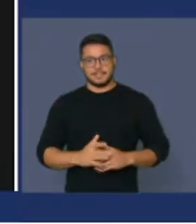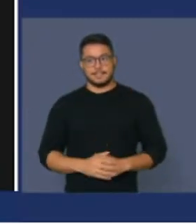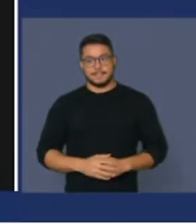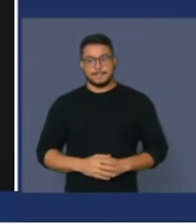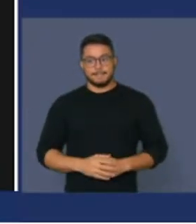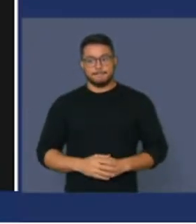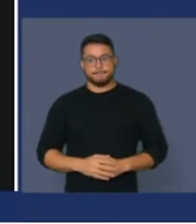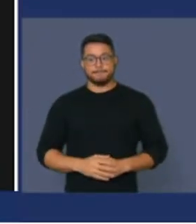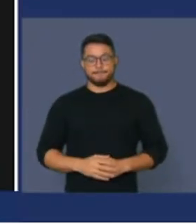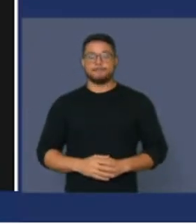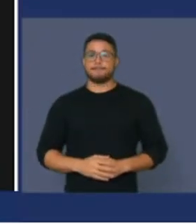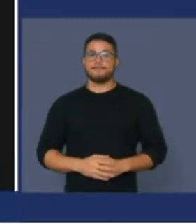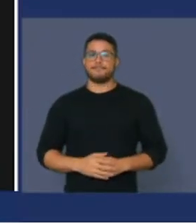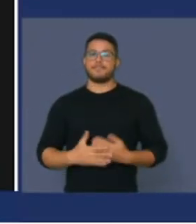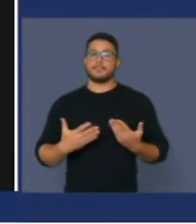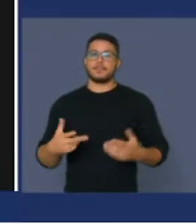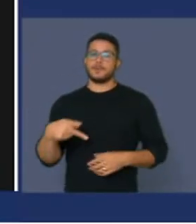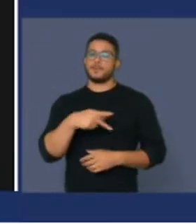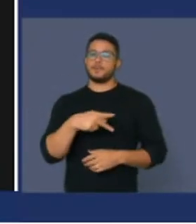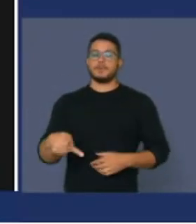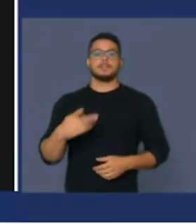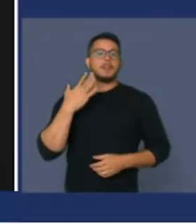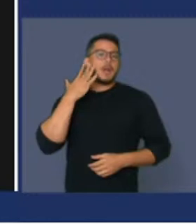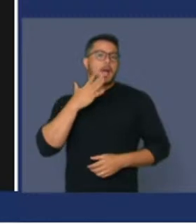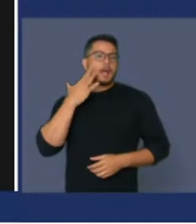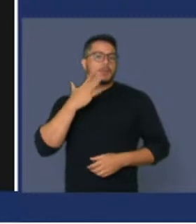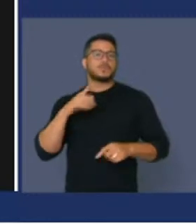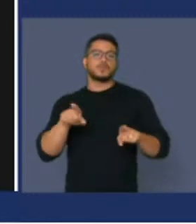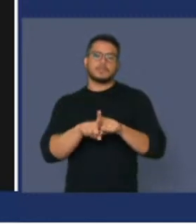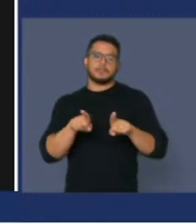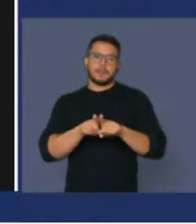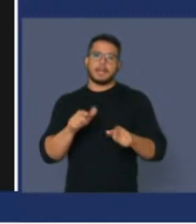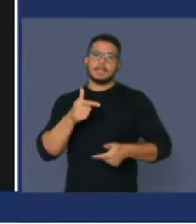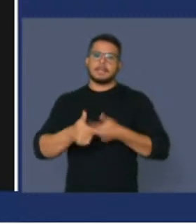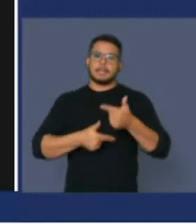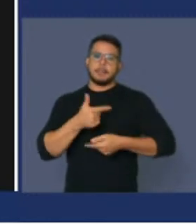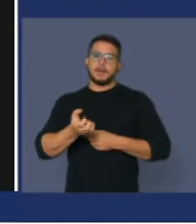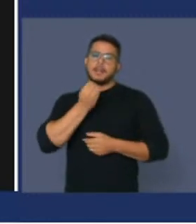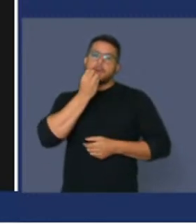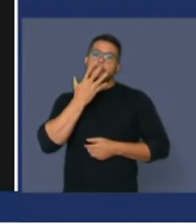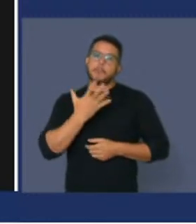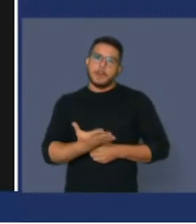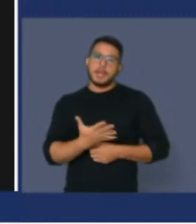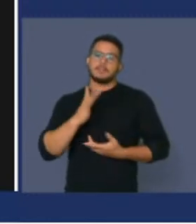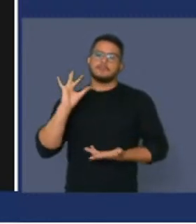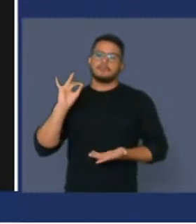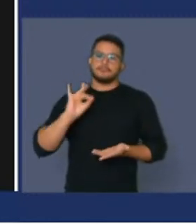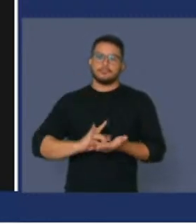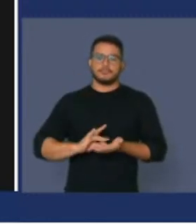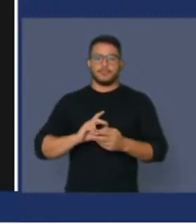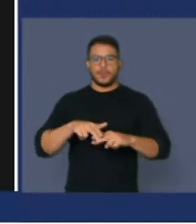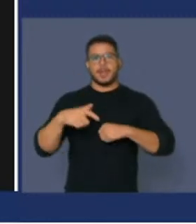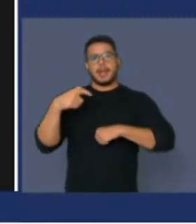DANDO A SUA CONTRIBUIÇÃO NESSE MOMENTO DIFÍCIL DO PAÍS O PARLAMENTO FEDERAL NÃO SÁ SE OMITINDO O CONGRESSO NÃO SÁ SE